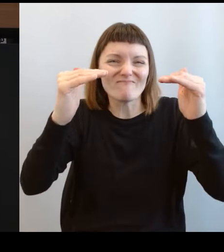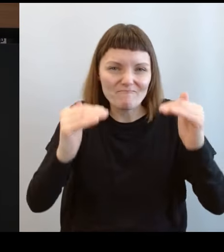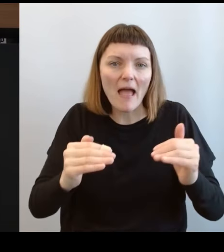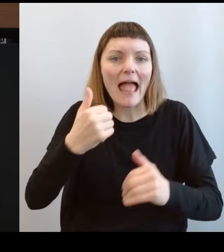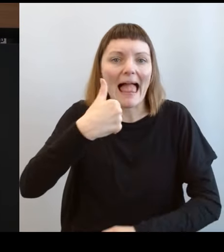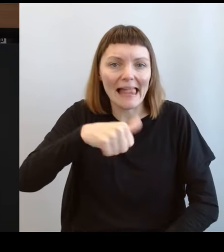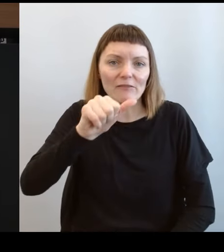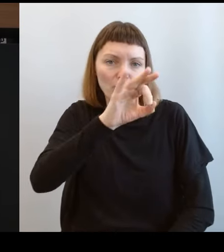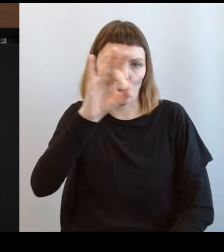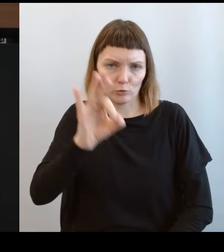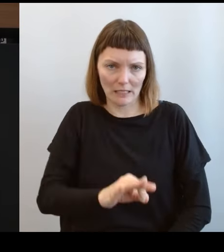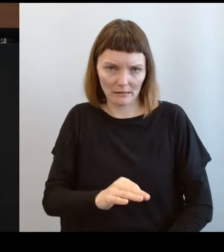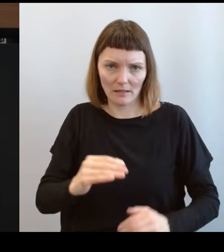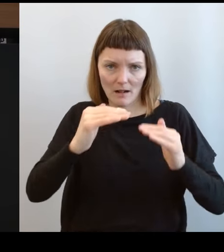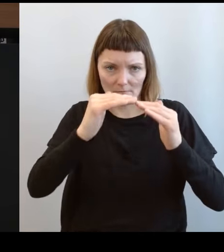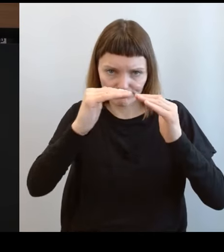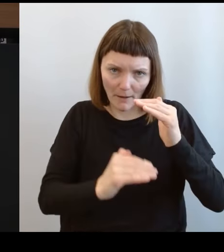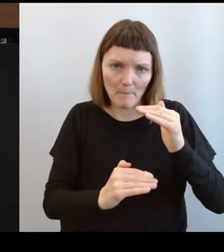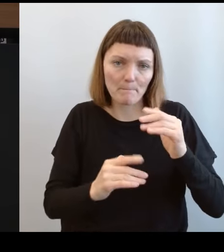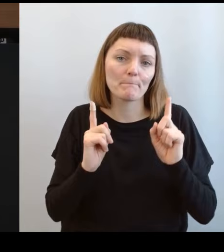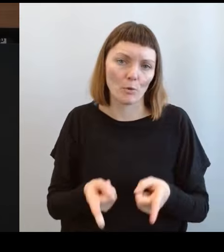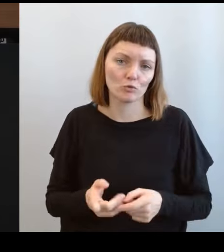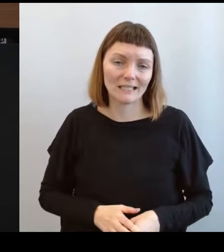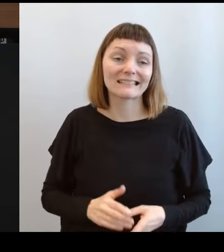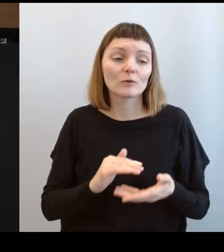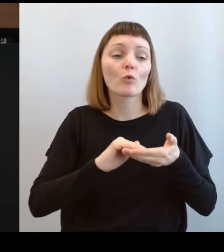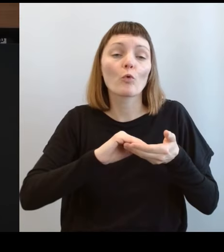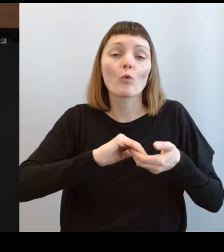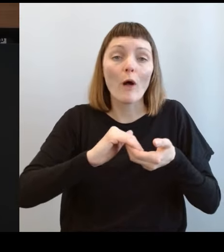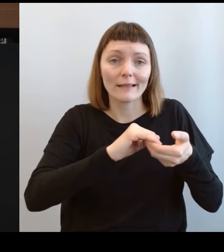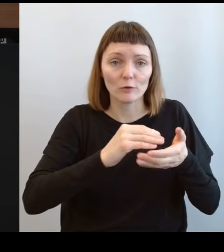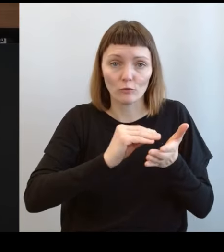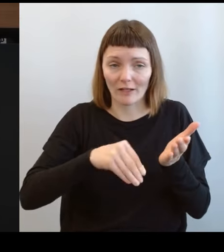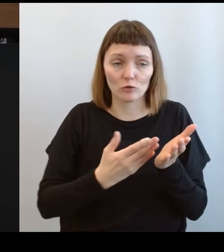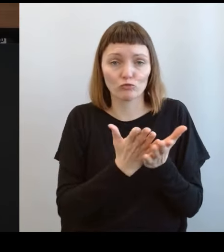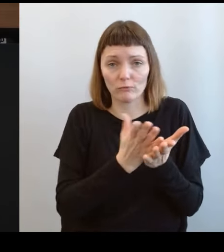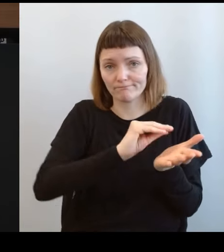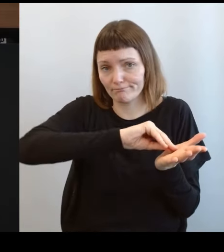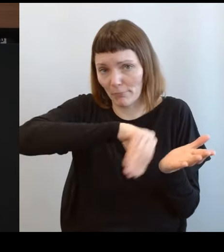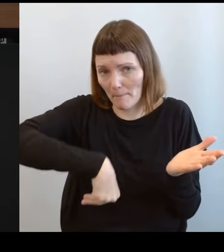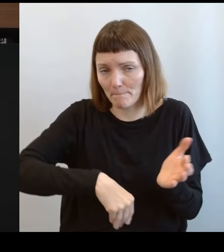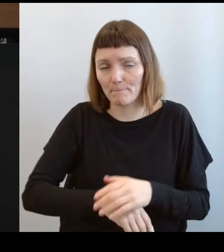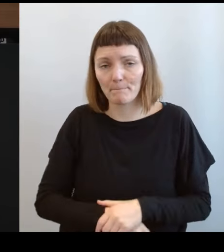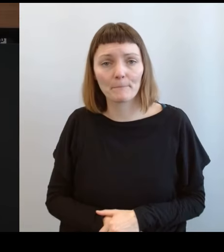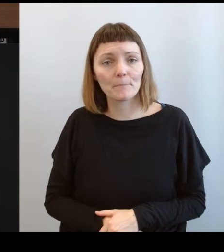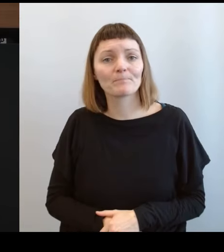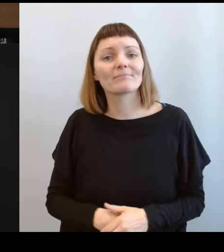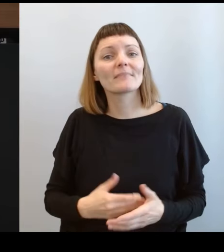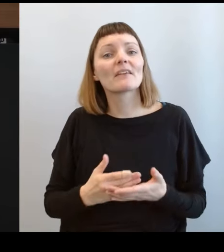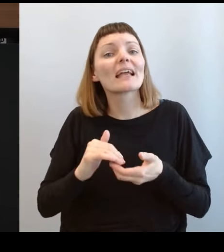Das ist für Berlin wichtig. Müssen wir gemeinsam tun. Da verheimliche ich das nicht und ich stehe auch dazu.